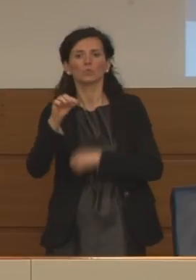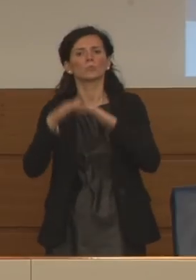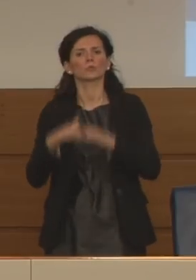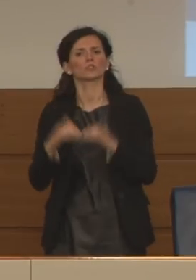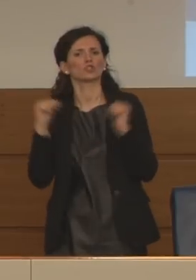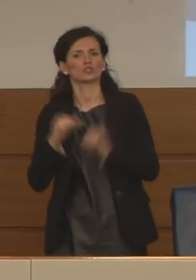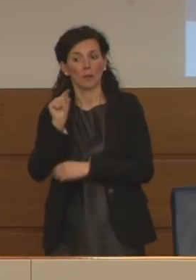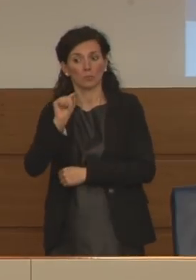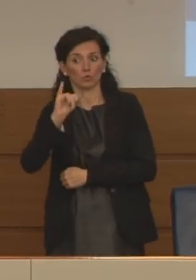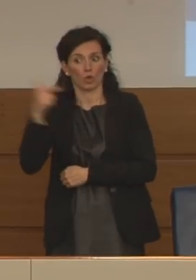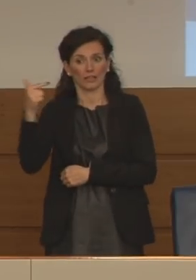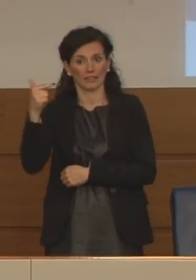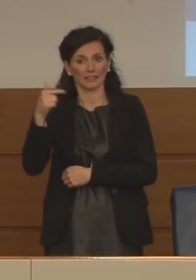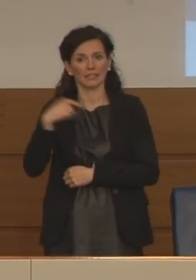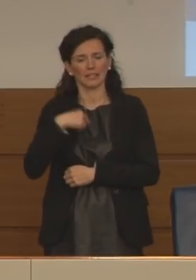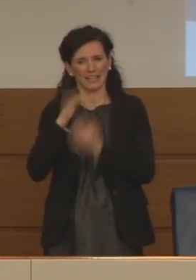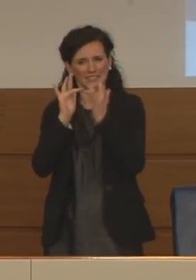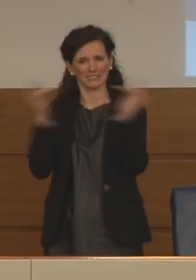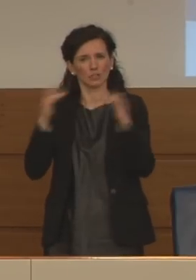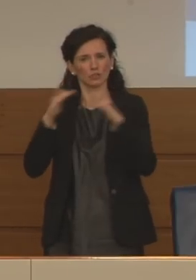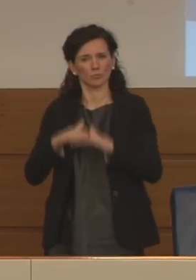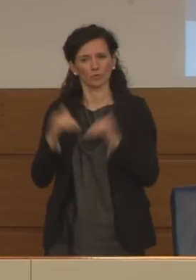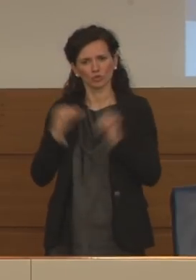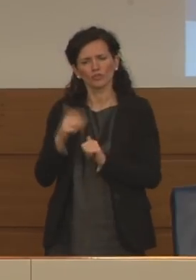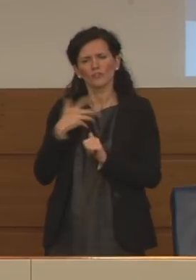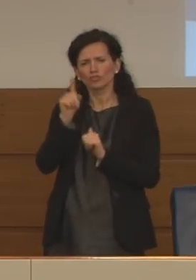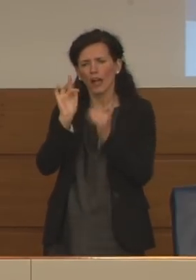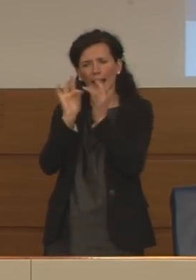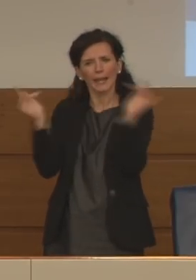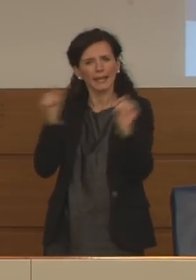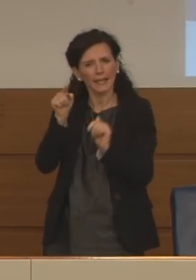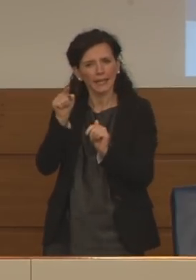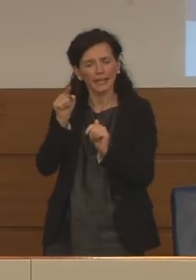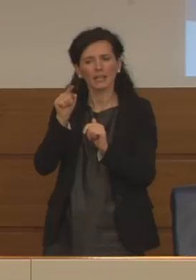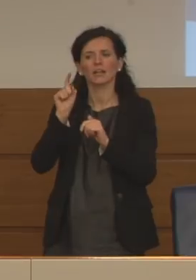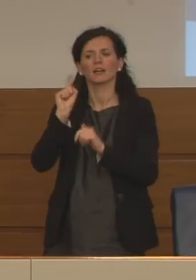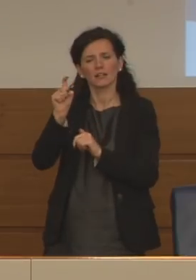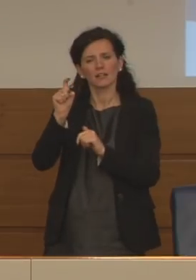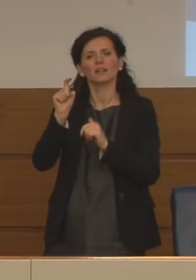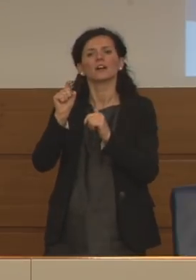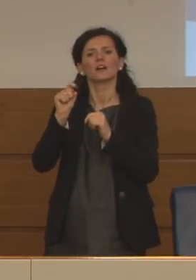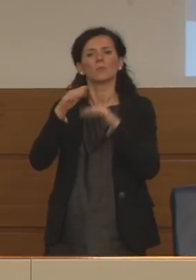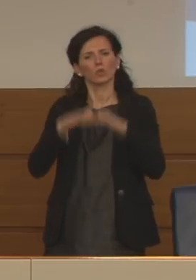nostro sito: ci sarà un link nel sito protezionecivile.it. Quindi chiunque